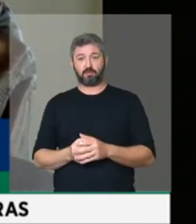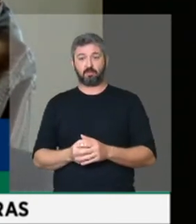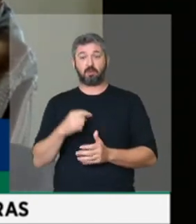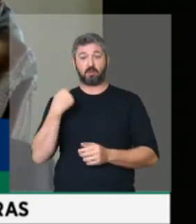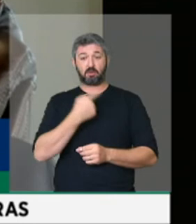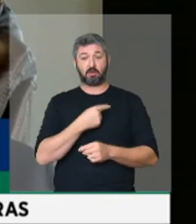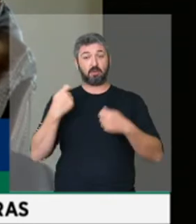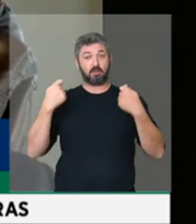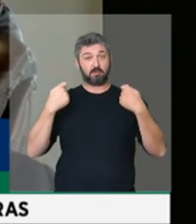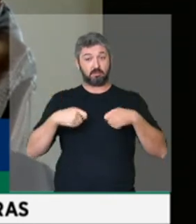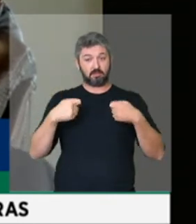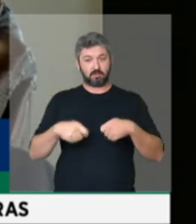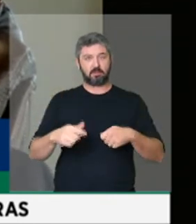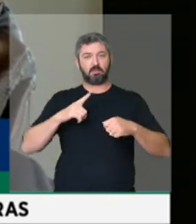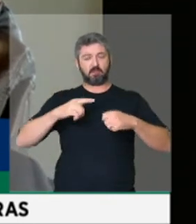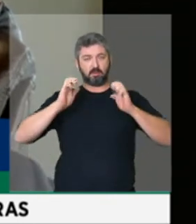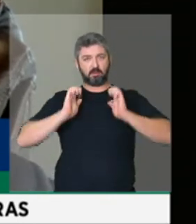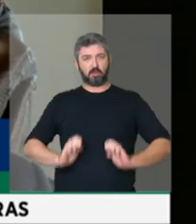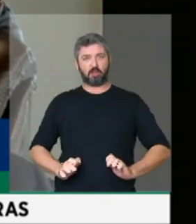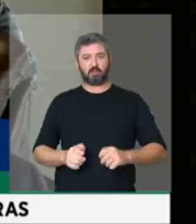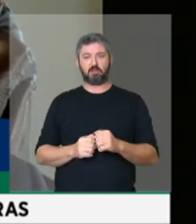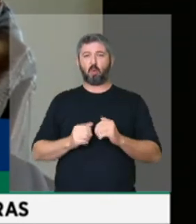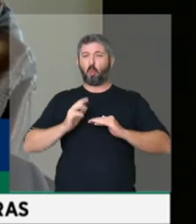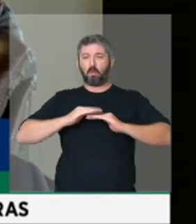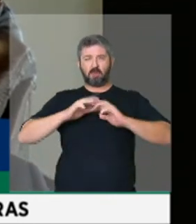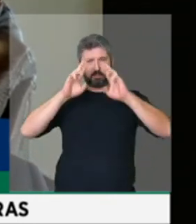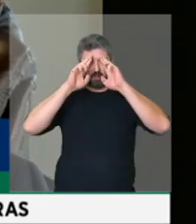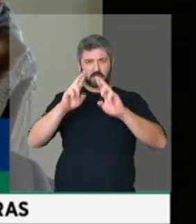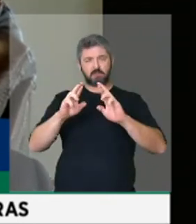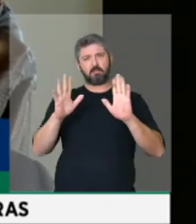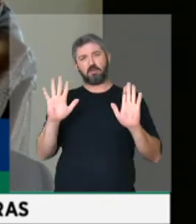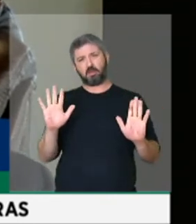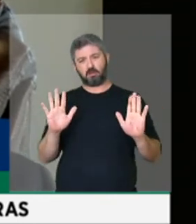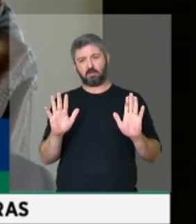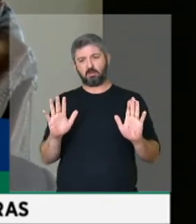IMINENTE RELATOR. NÓS TEMOS QUE MANTER O DECORO, O MÍNIMO DE RESPEITO POSSÍVEL. EU